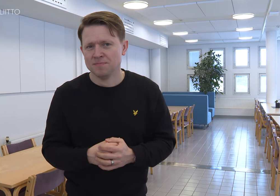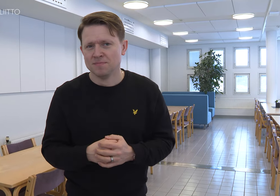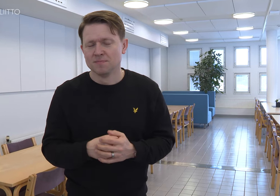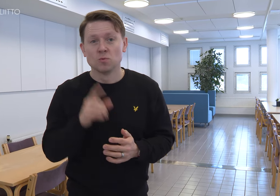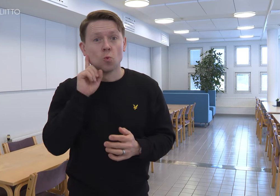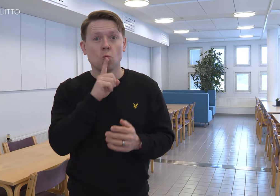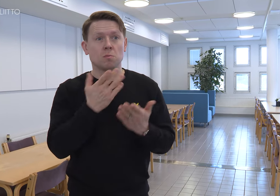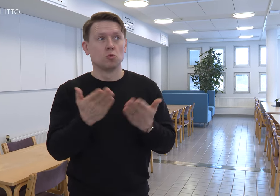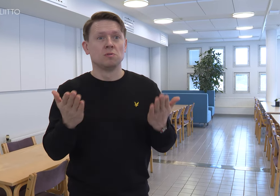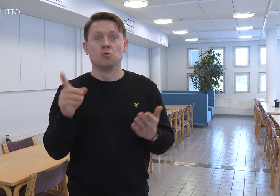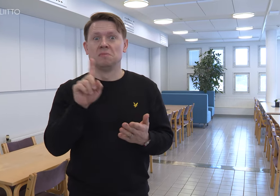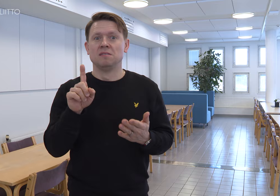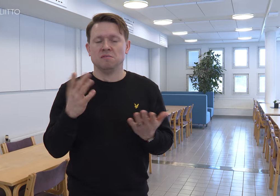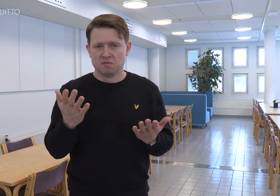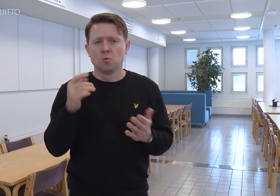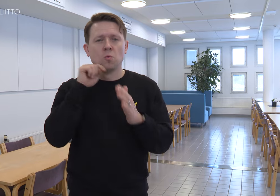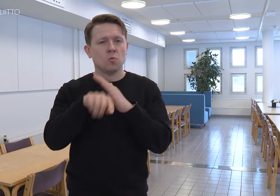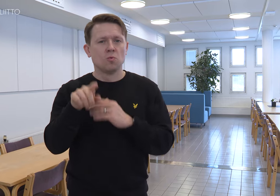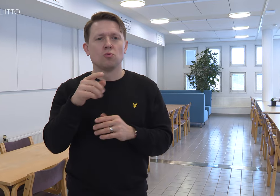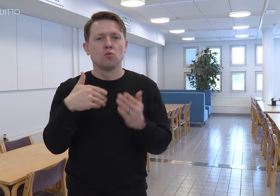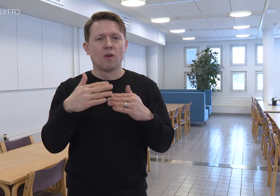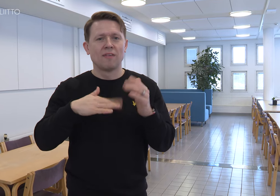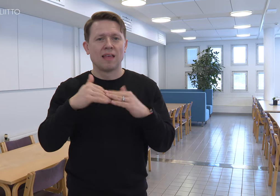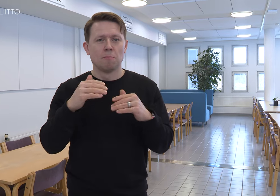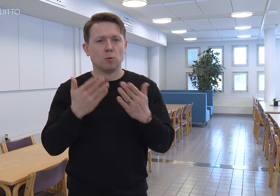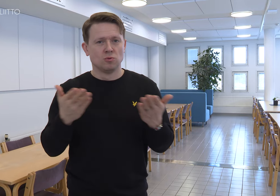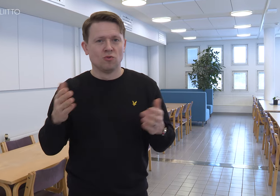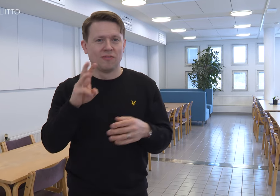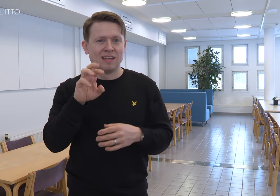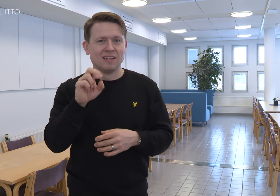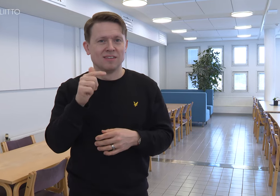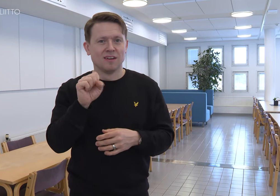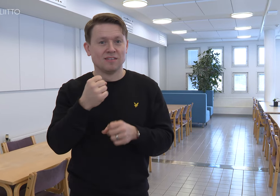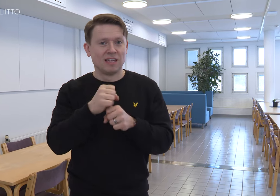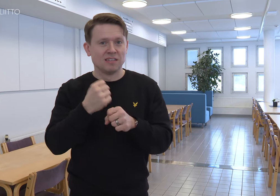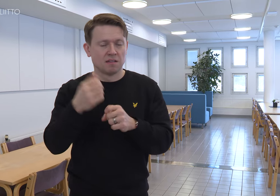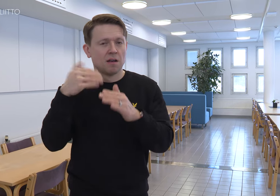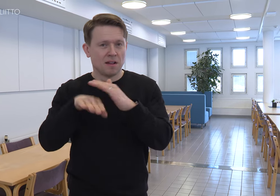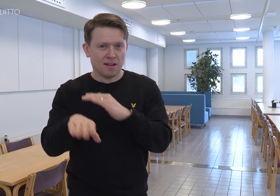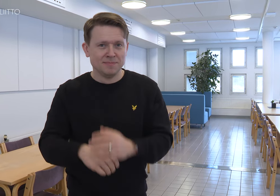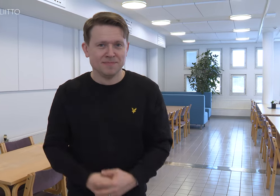Kuurojen museo toimii edelleen Tampereen työväenmuseo Werstaan alaisuudessa.